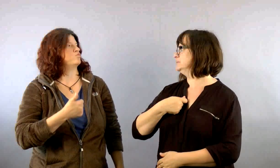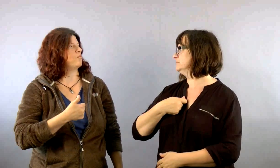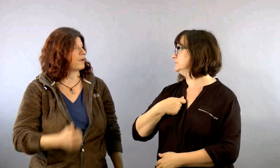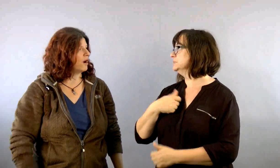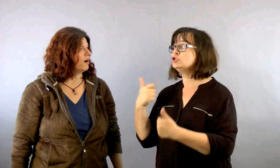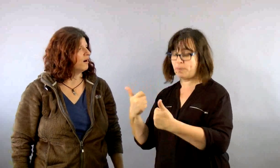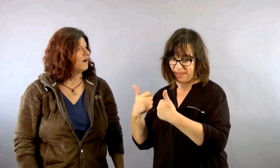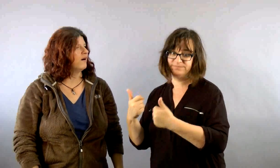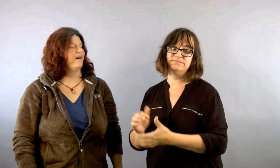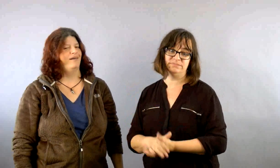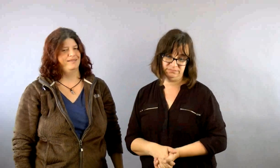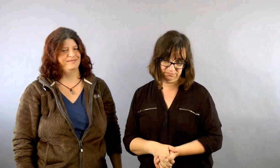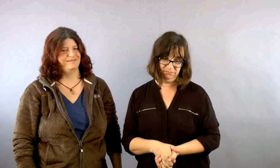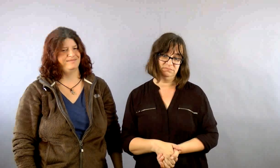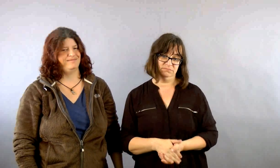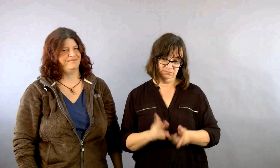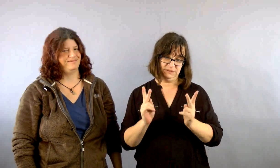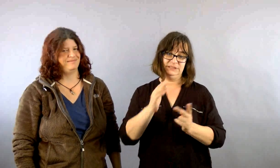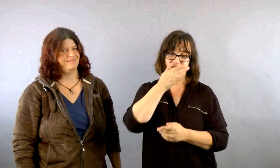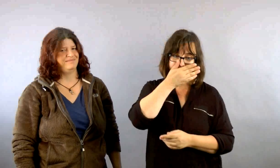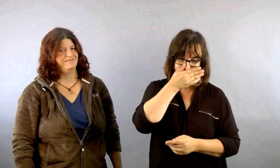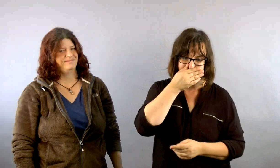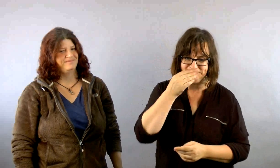wie hörende Kirchengemeinden auch.